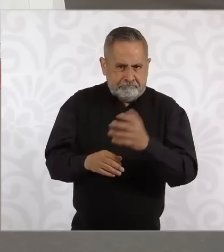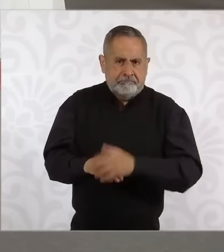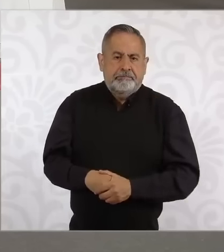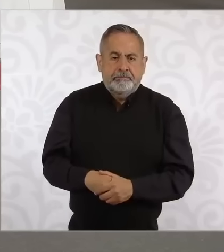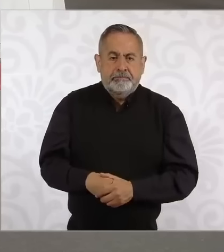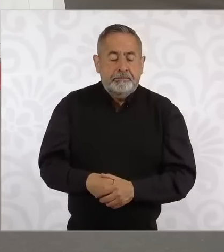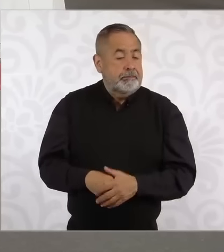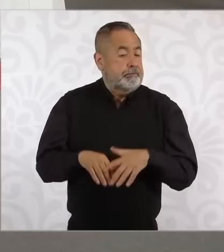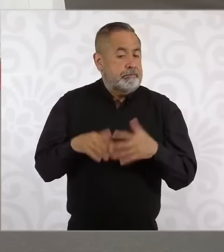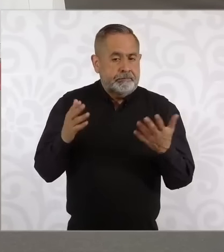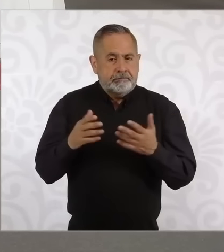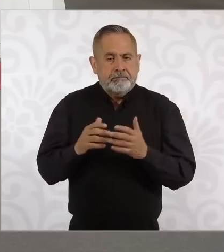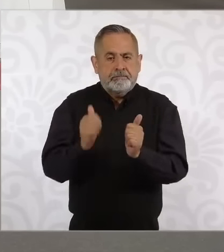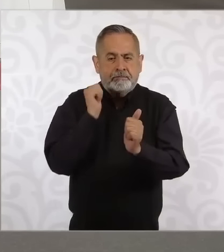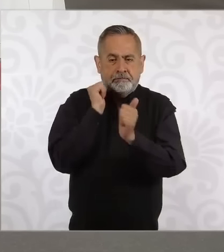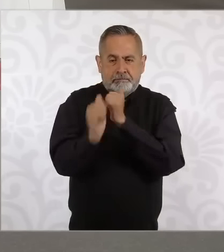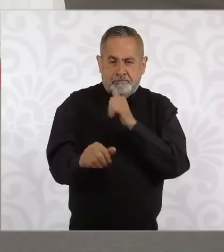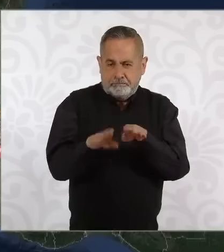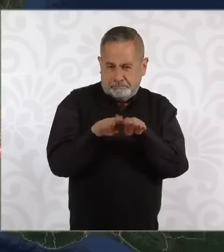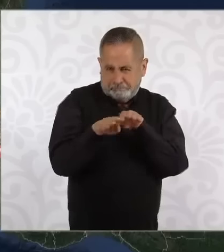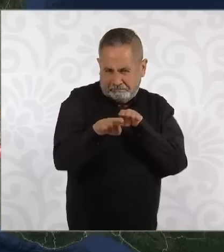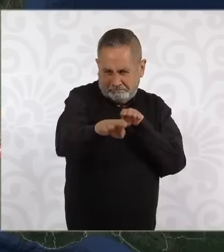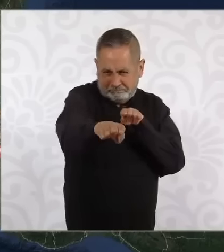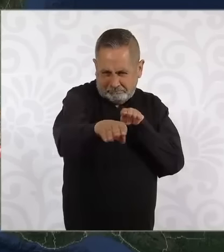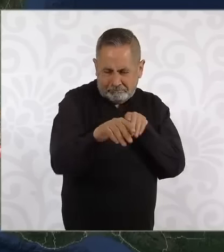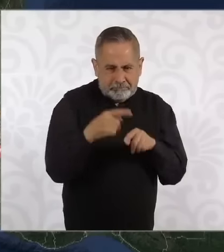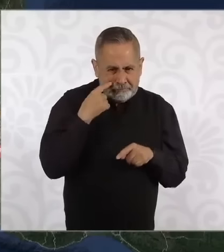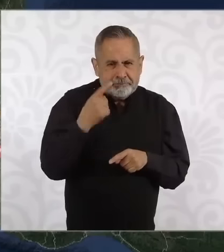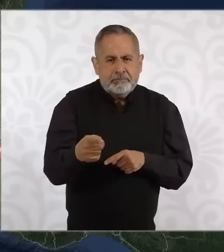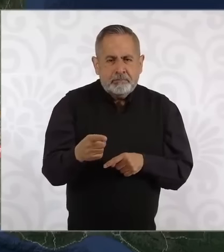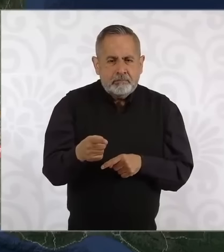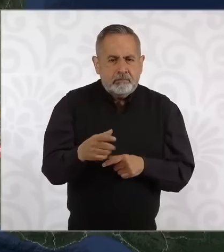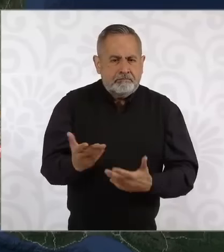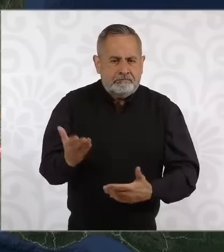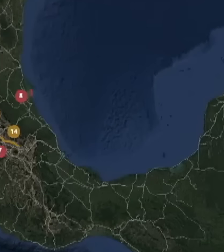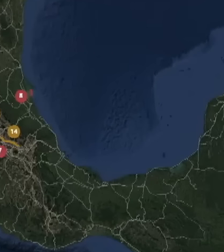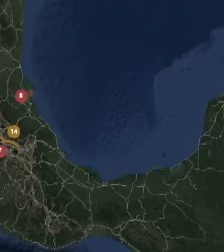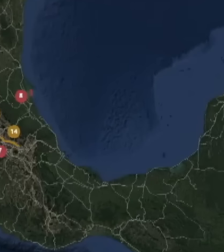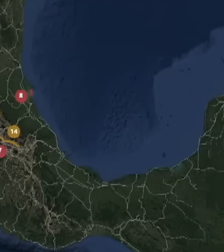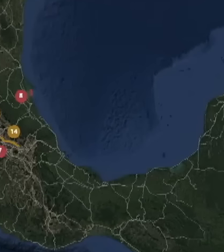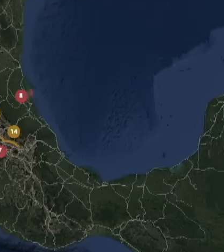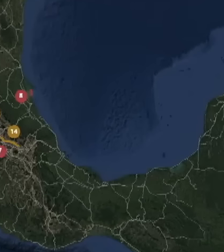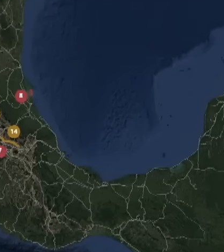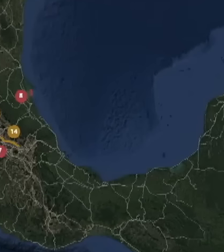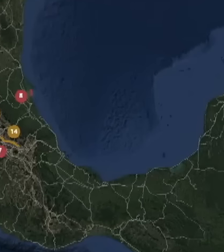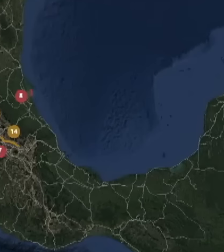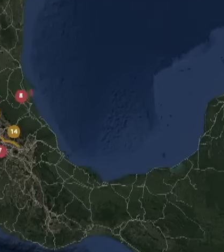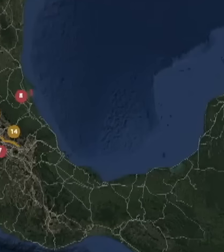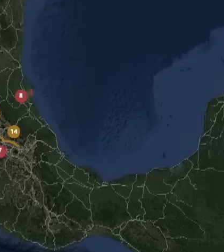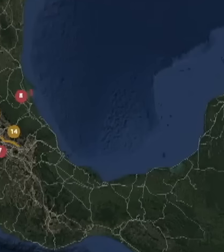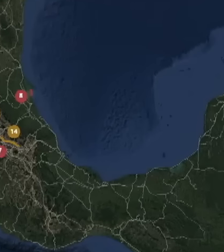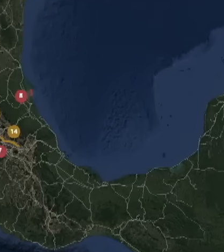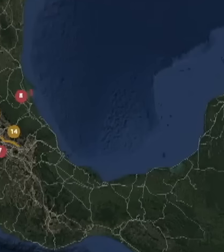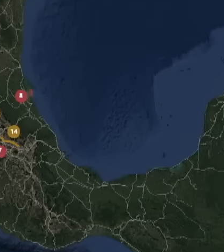eh en cuanto a autopistas eh la inversión será de 120,000 millones y son cerca de 980